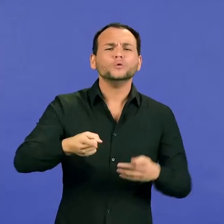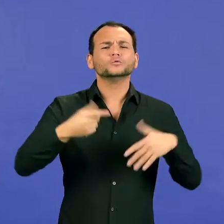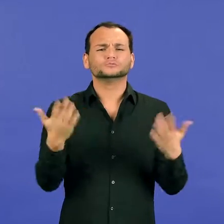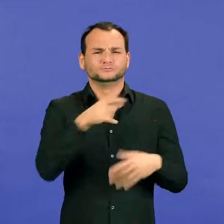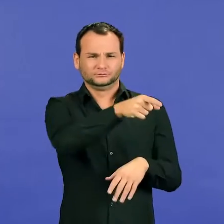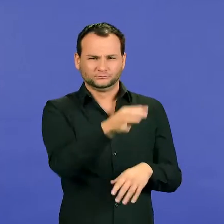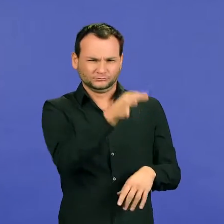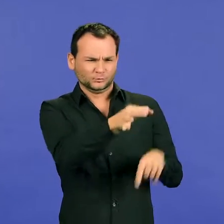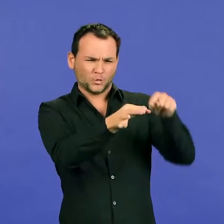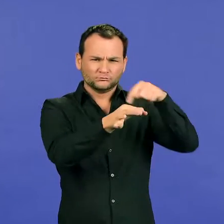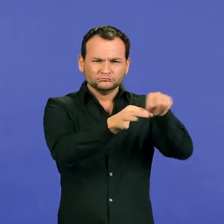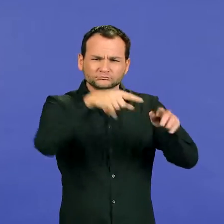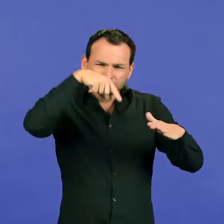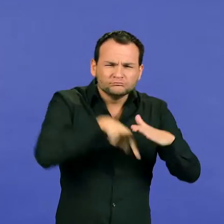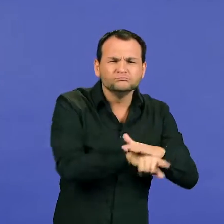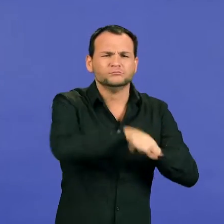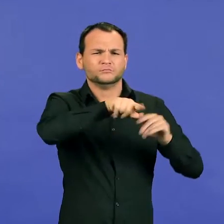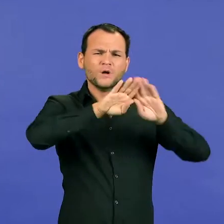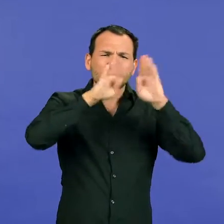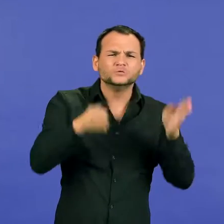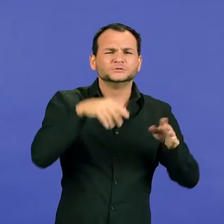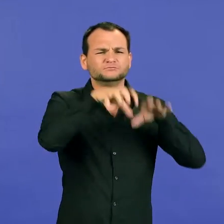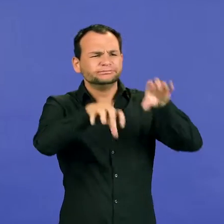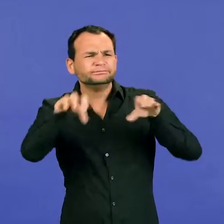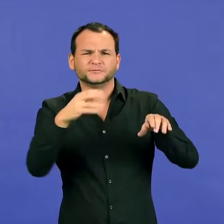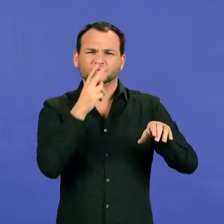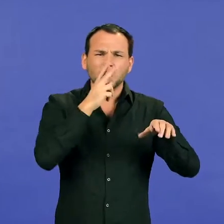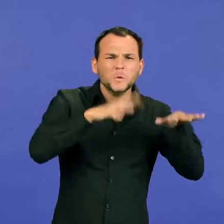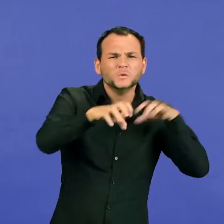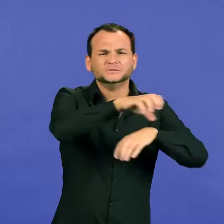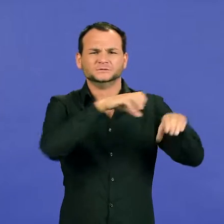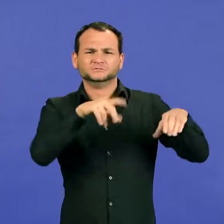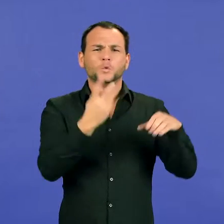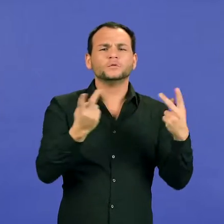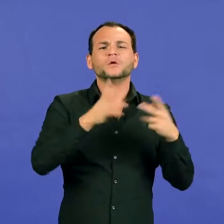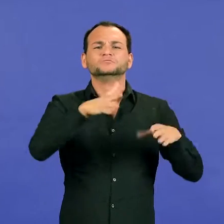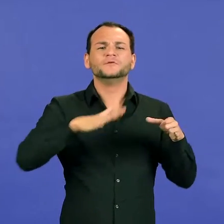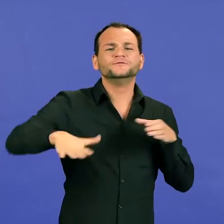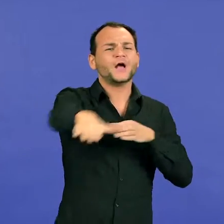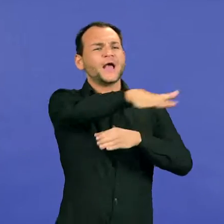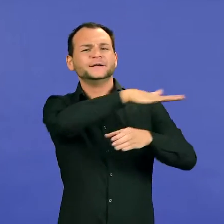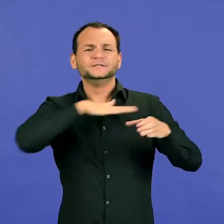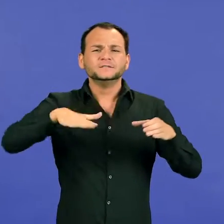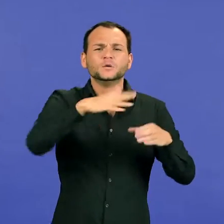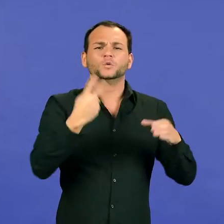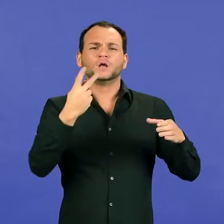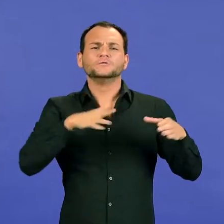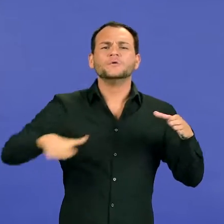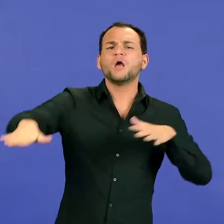Auch die Anordnung der Gebäude in Dörfern, Weilern oder locker über das Land verteilt